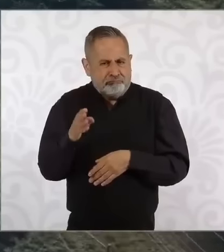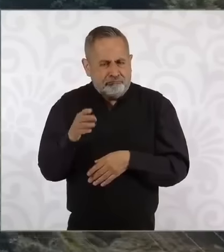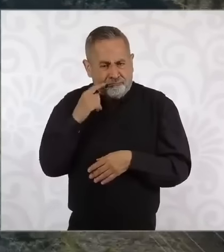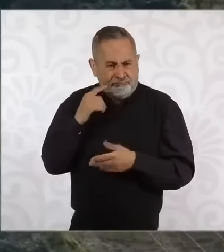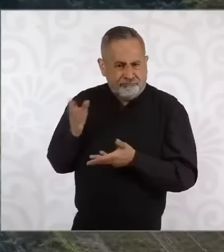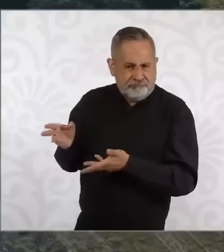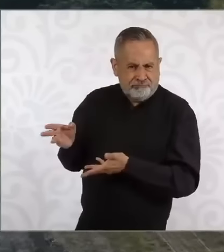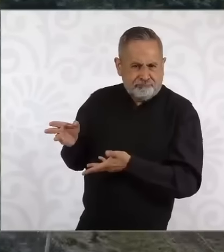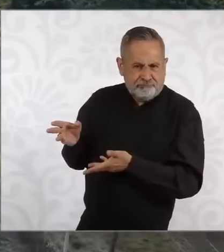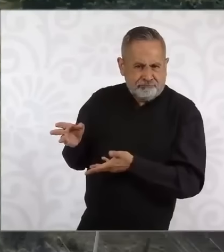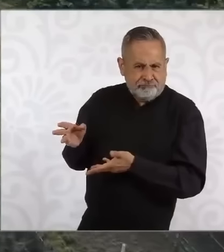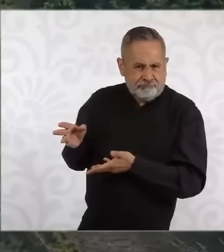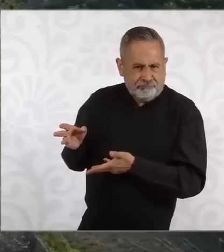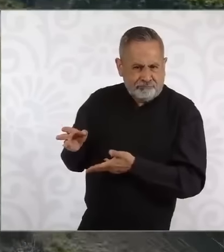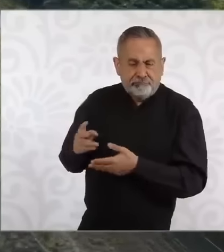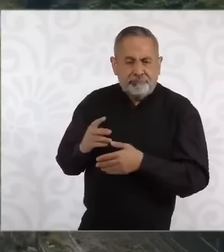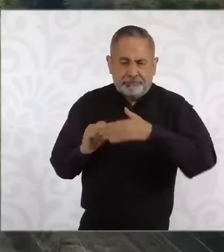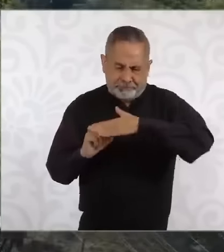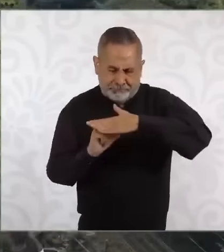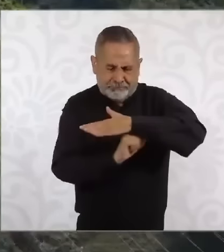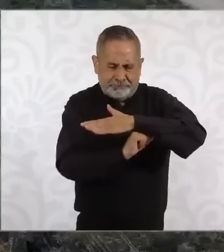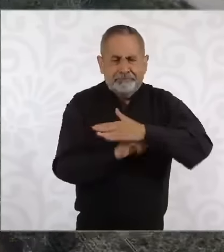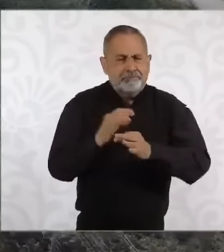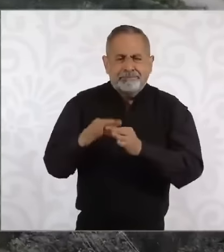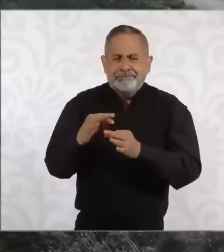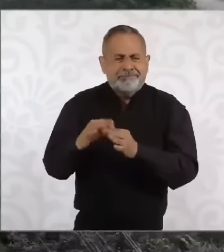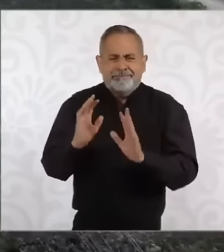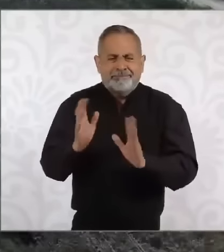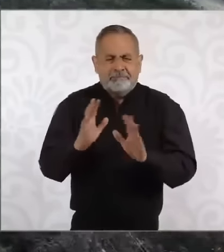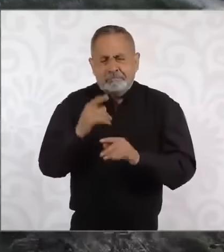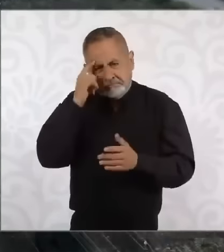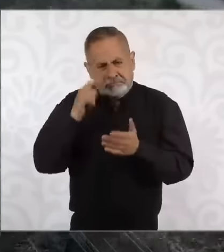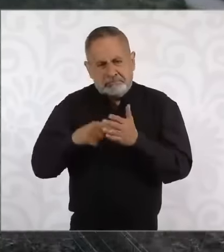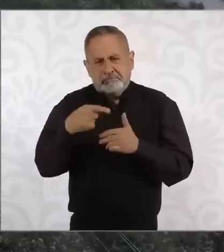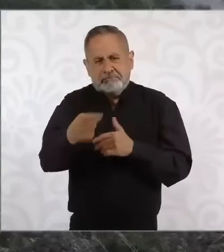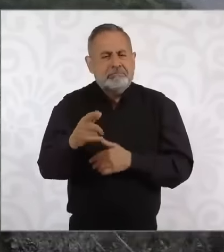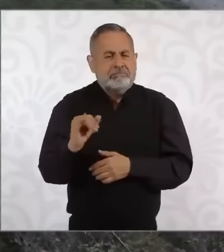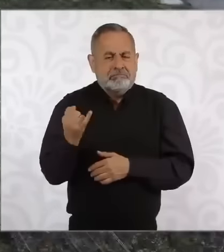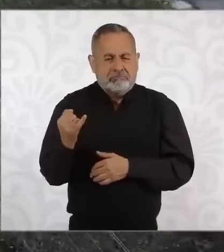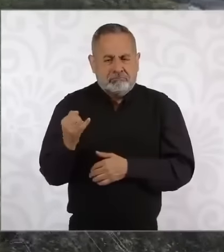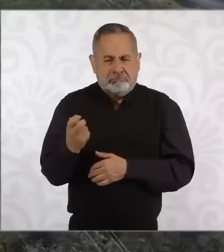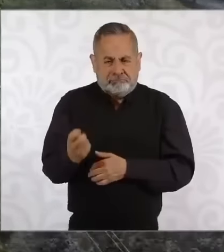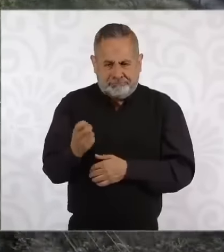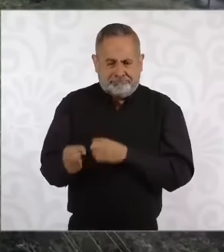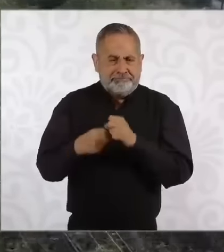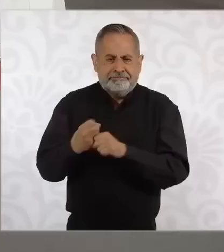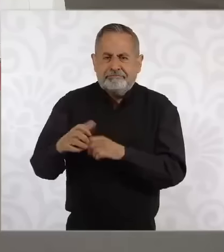de cimentaciones del segundo cuerpo. Este debe de estar terminándose en junio de este año. La